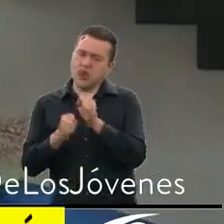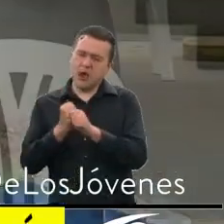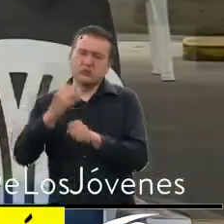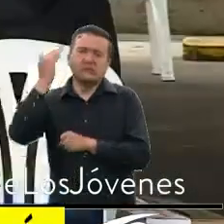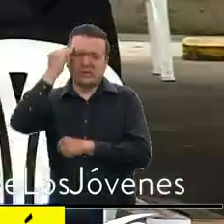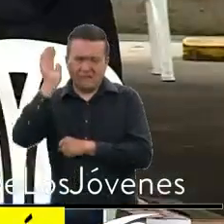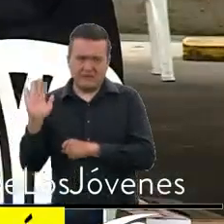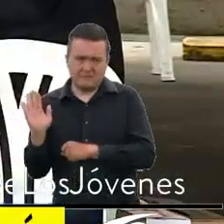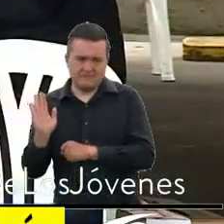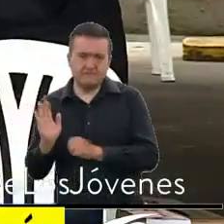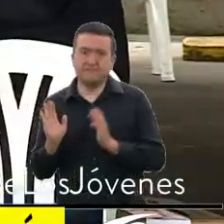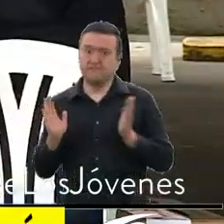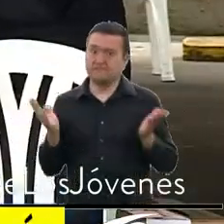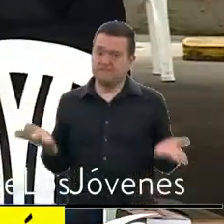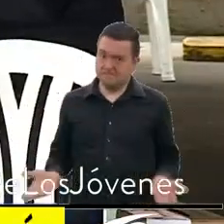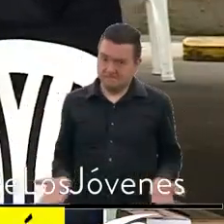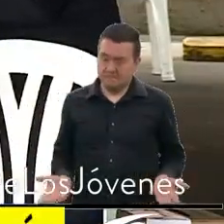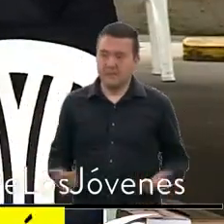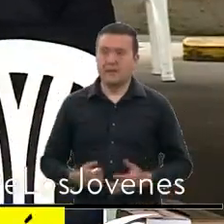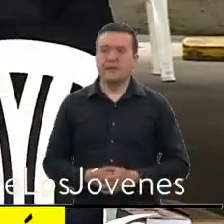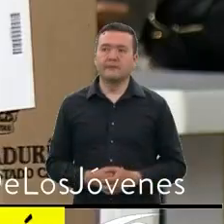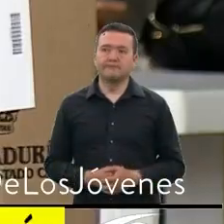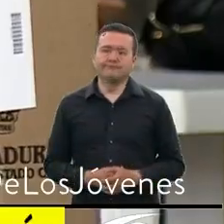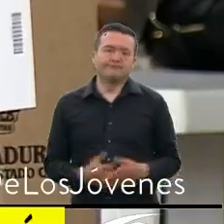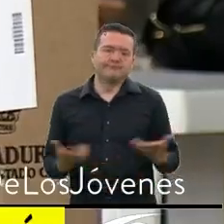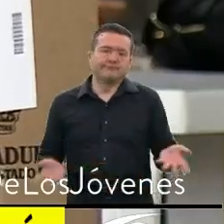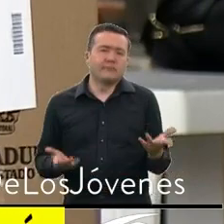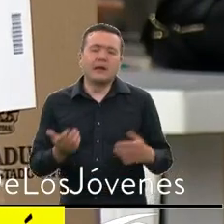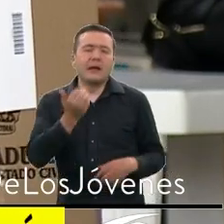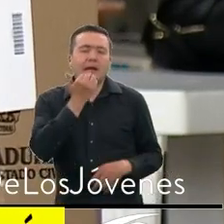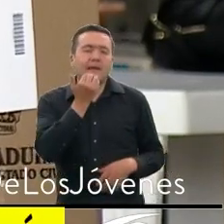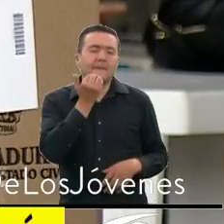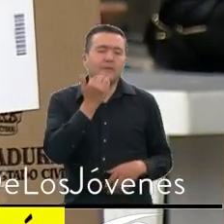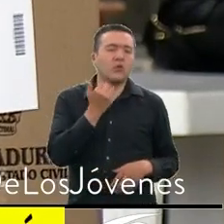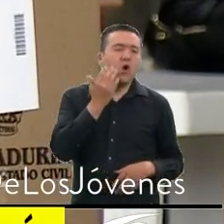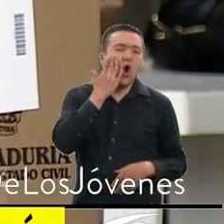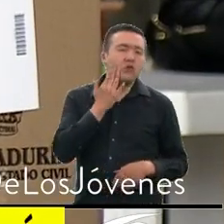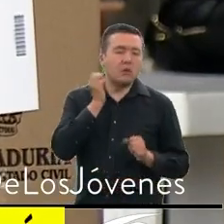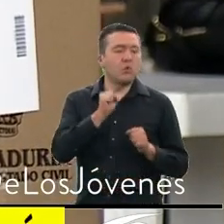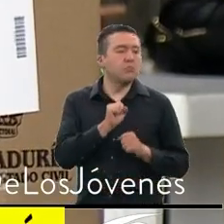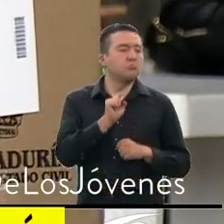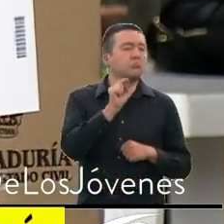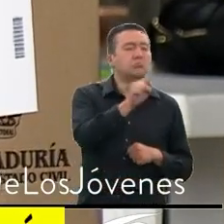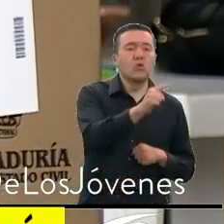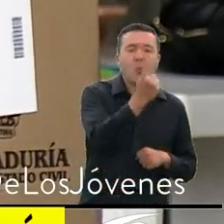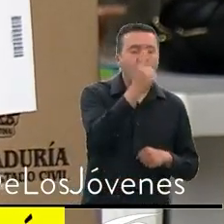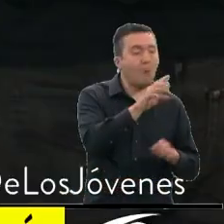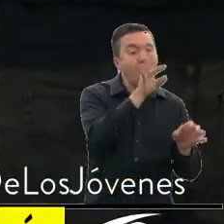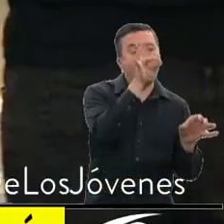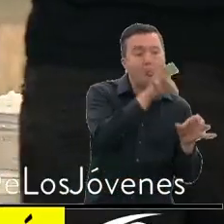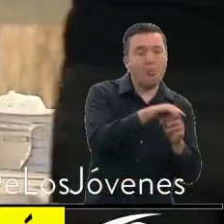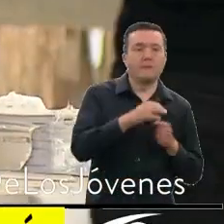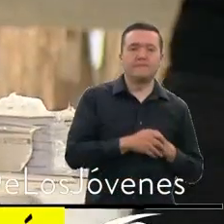)) apropiado dicho qué los jóvenes no tienen un censo regular cómo los mayores de 18